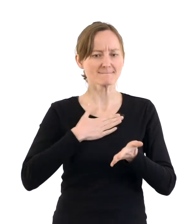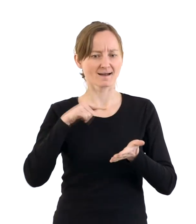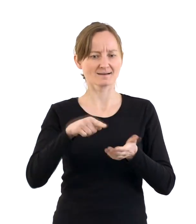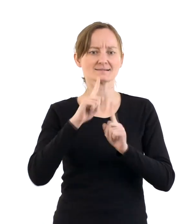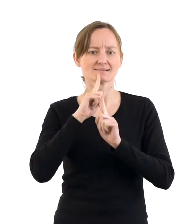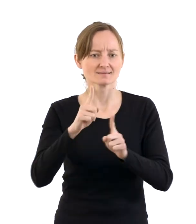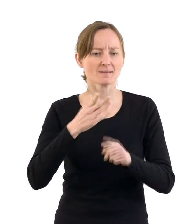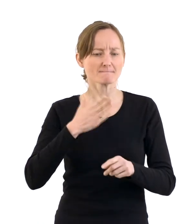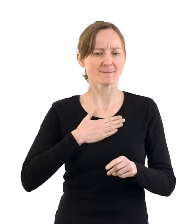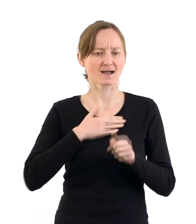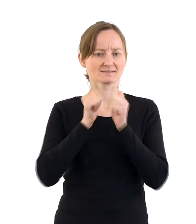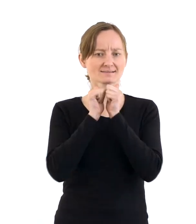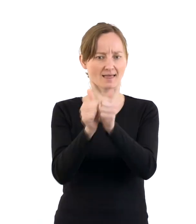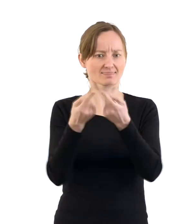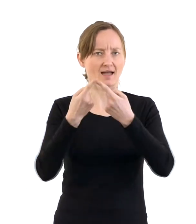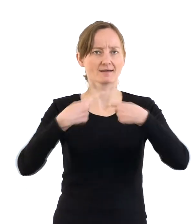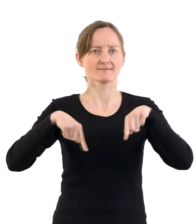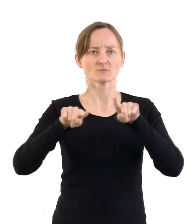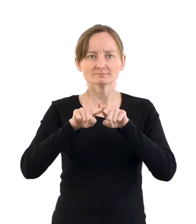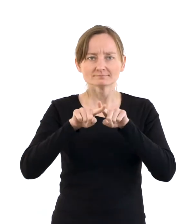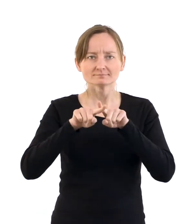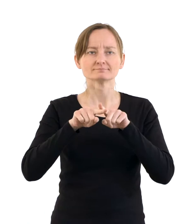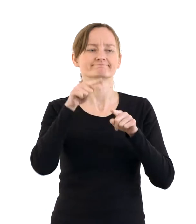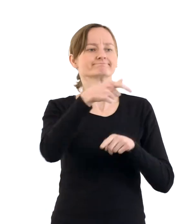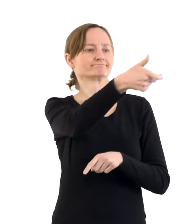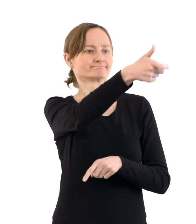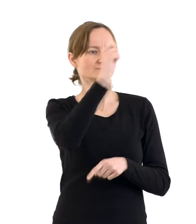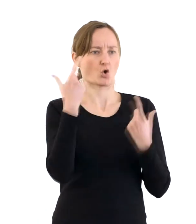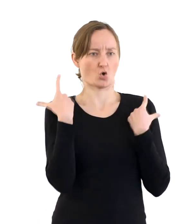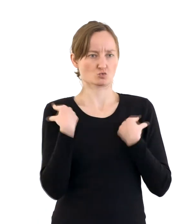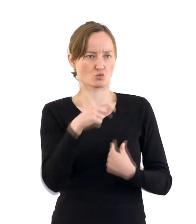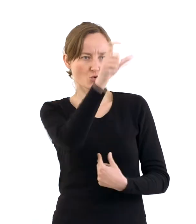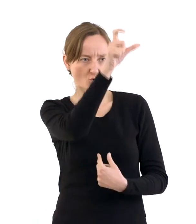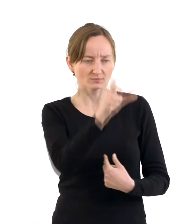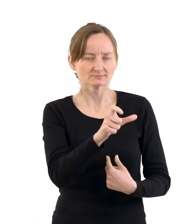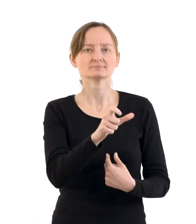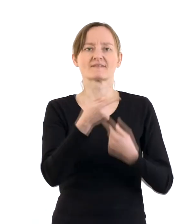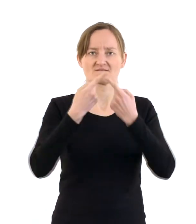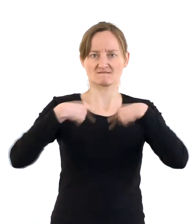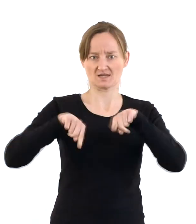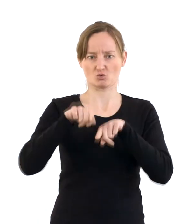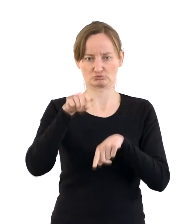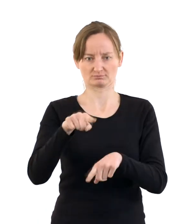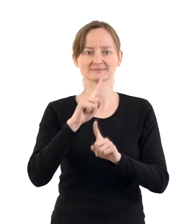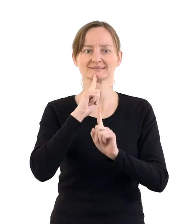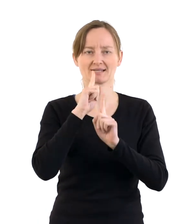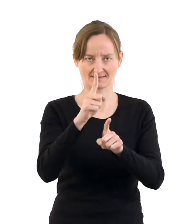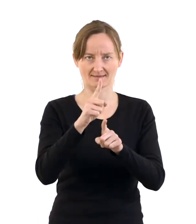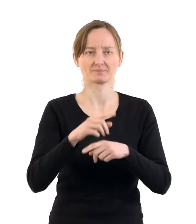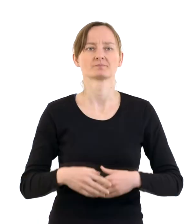a zależy jej na wykonaniu określonych czynności, zadań, zleceń.